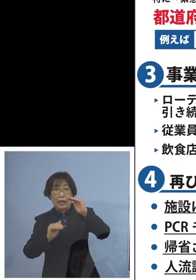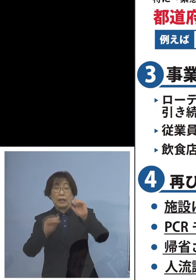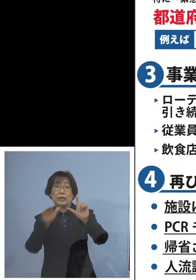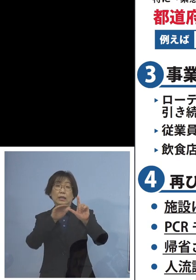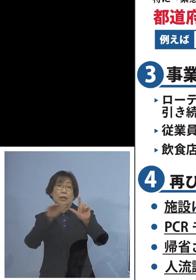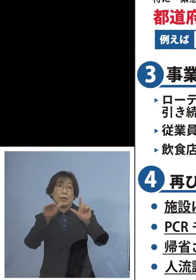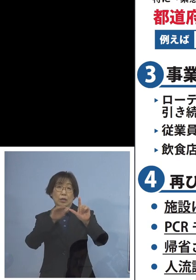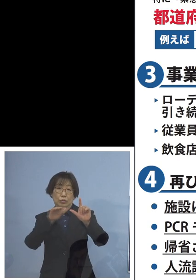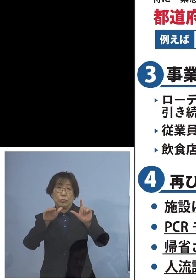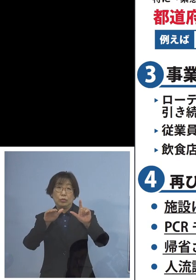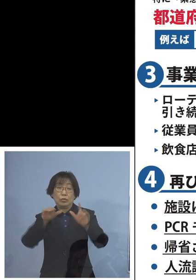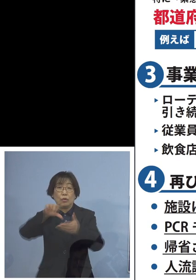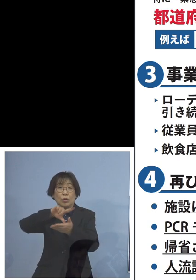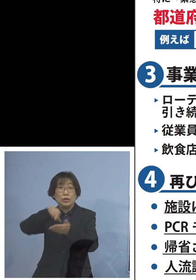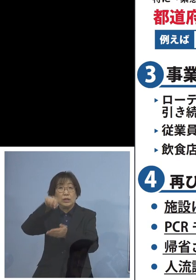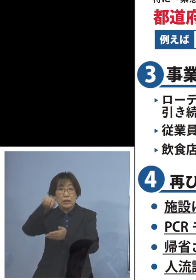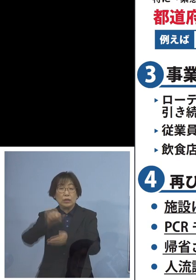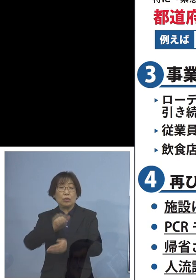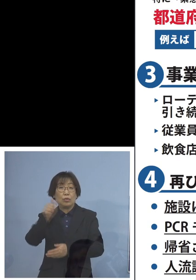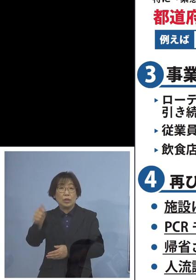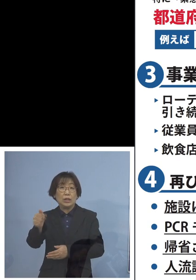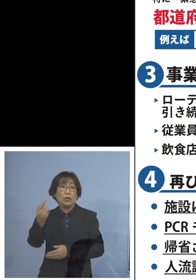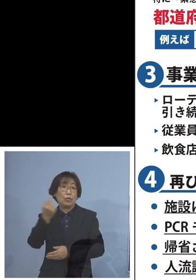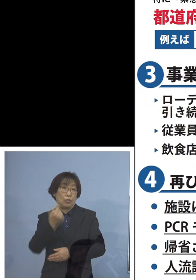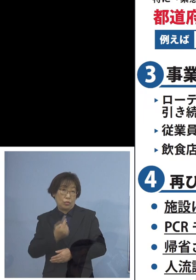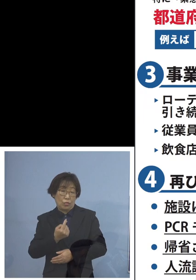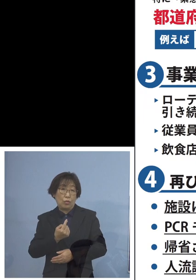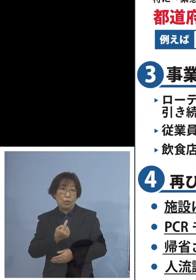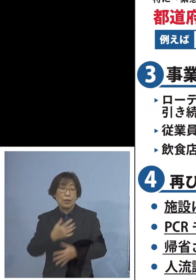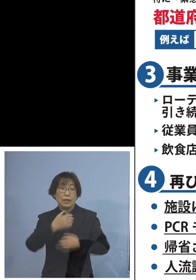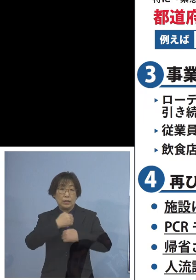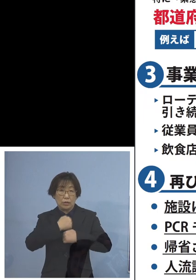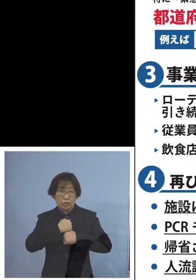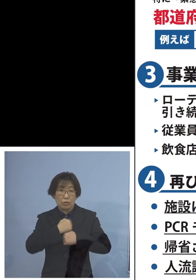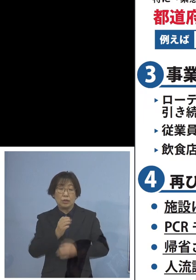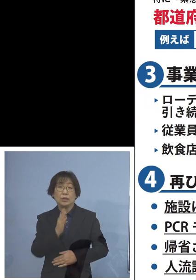是非、慎重に行なっていただきたいと思います